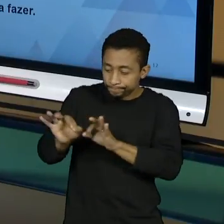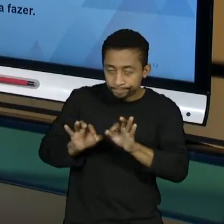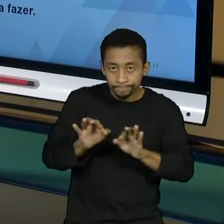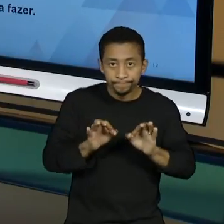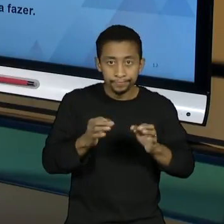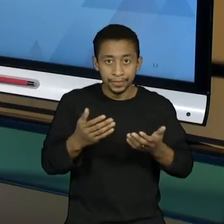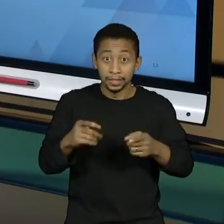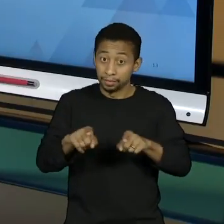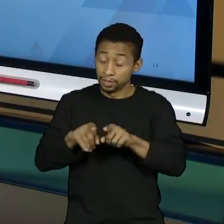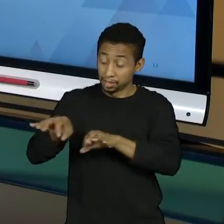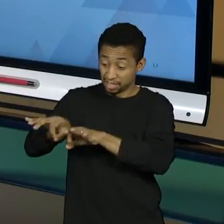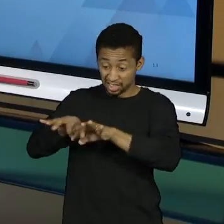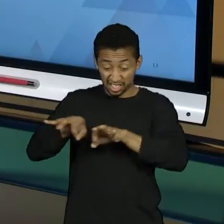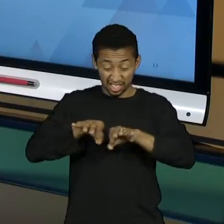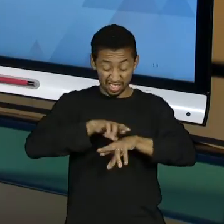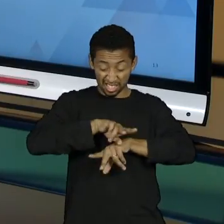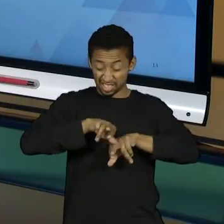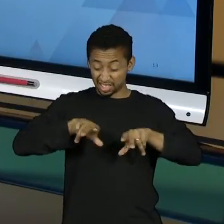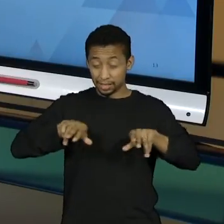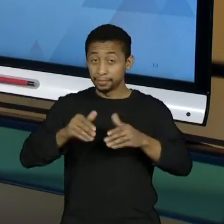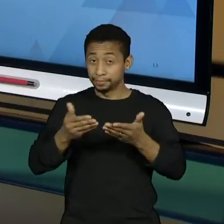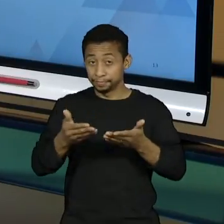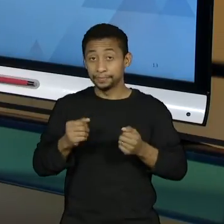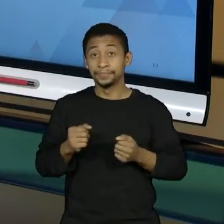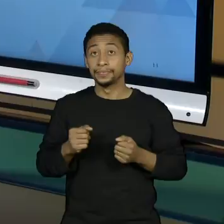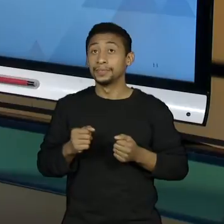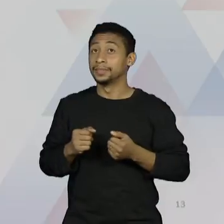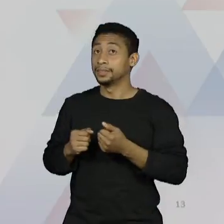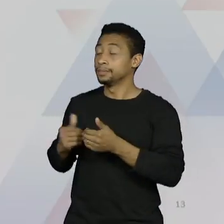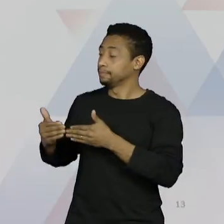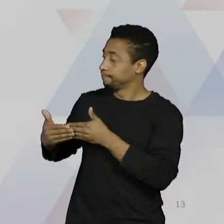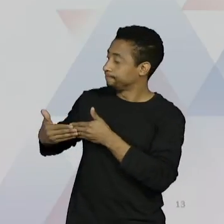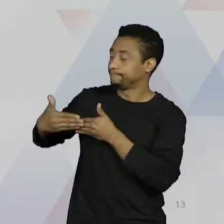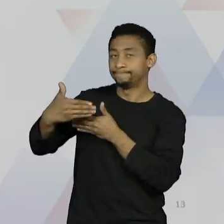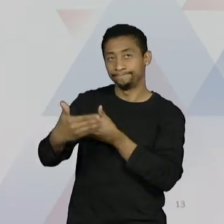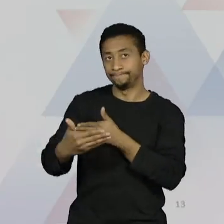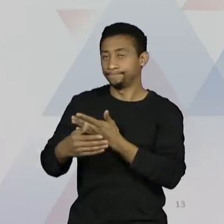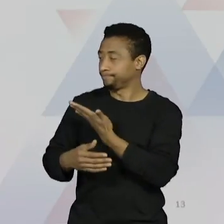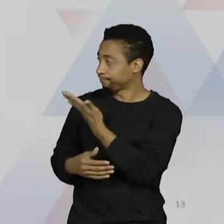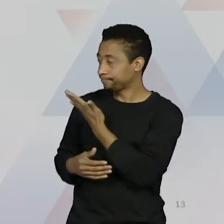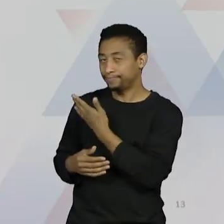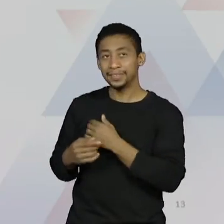COISA PARA FAZER". BOM, QUAIS SÃO OS PRÓXIMOS PASSOS? "LEIA O ROTEIRO 7 QUE É A VALIDAÇÃO E